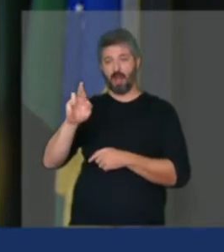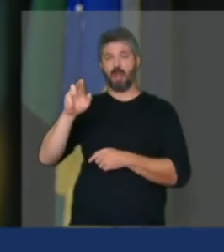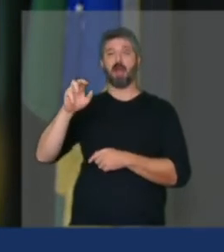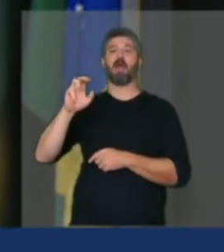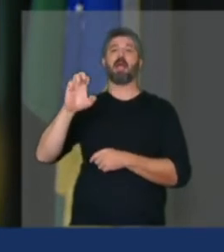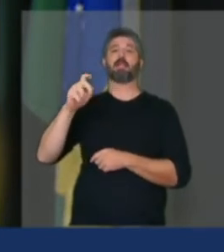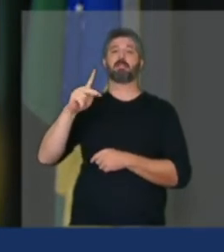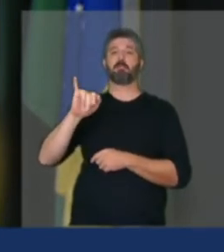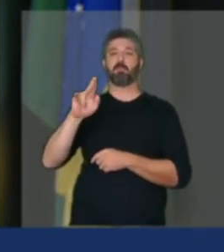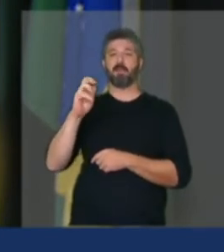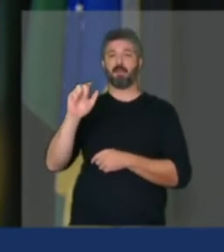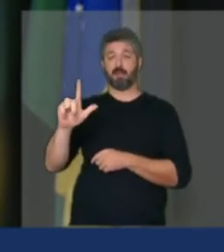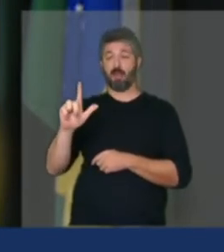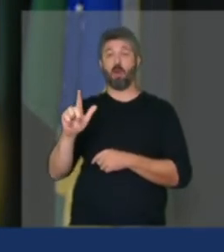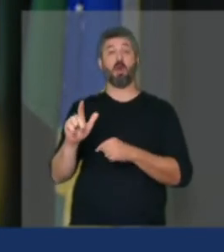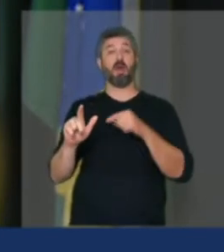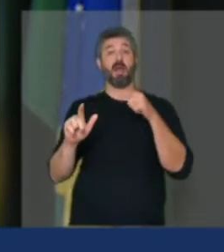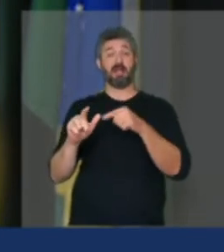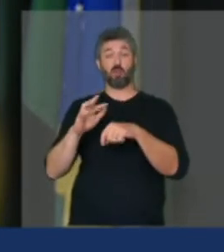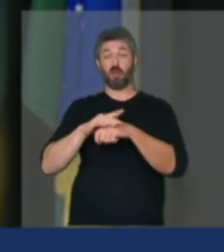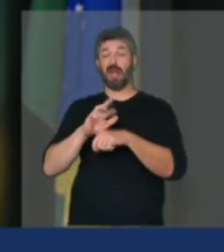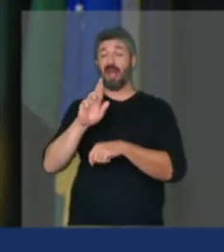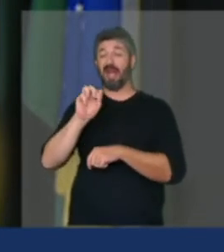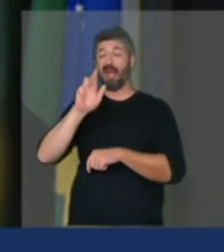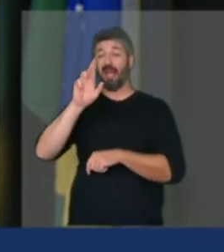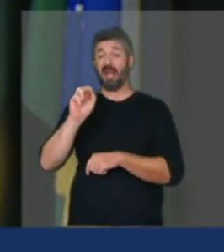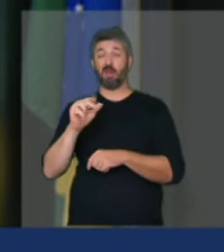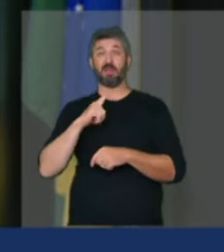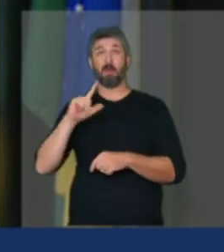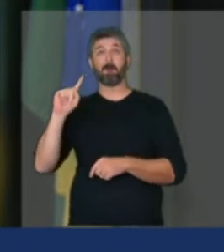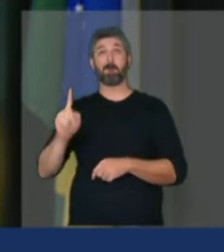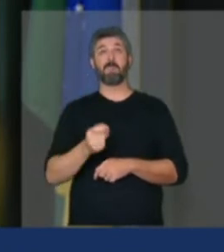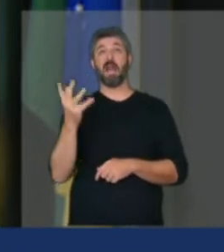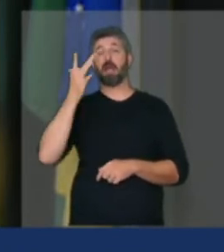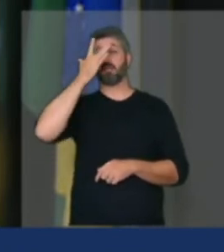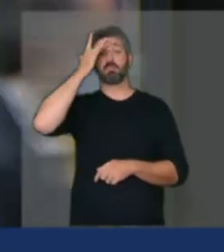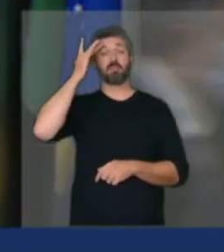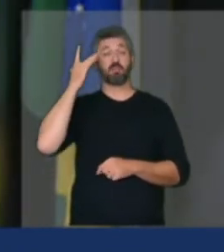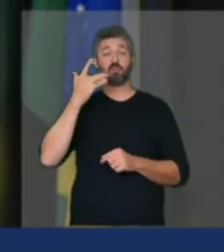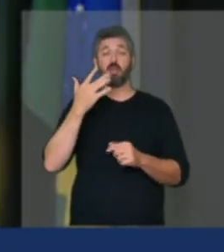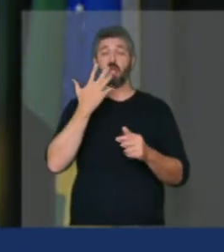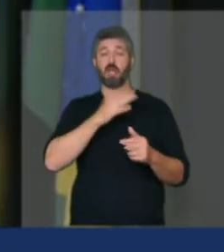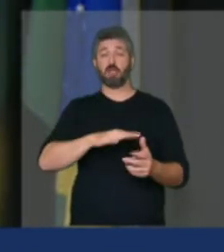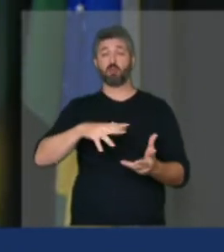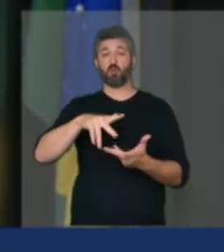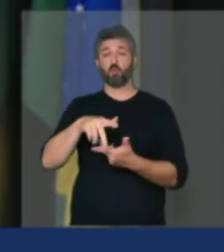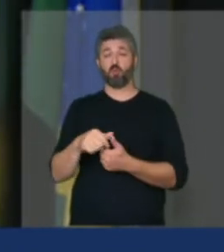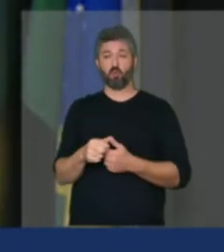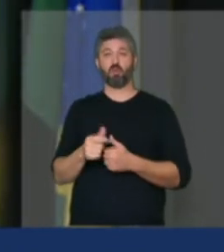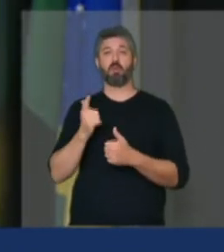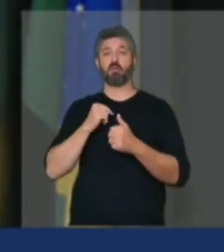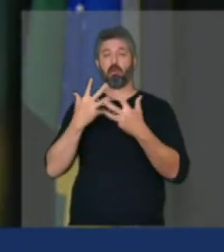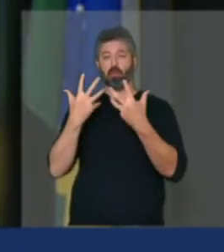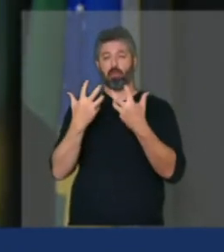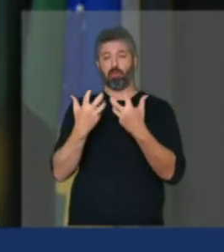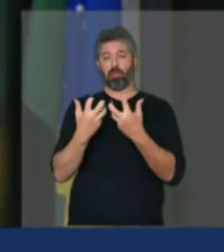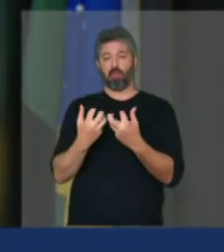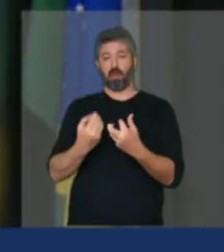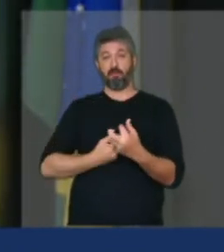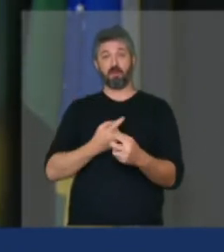DOENÇA RARA QUE CONSOME A VIDA DE MELHORES DE CRIANÇAS, PORÉM PODE SER TRATADA. NOSSO PROJETO ESTÁ NA COMISSÃO DE